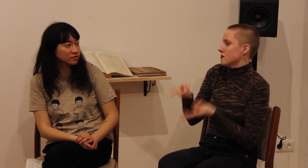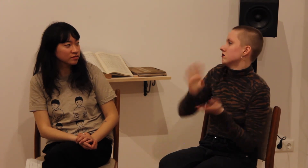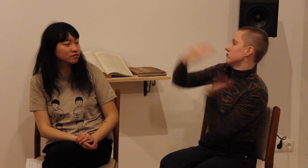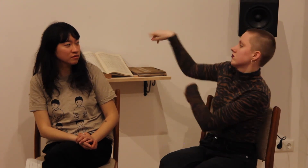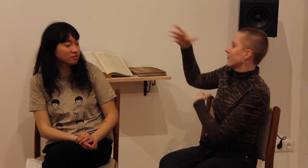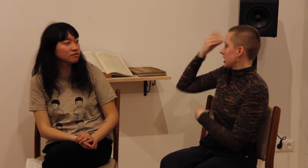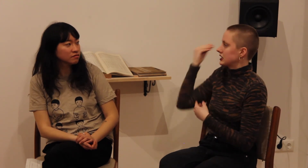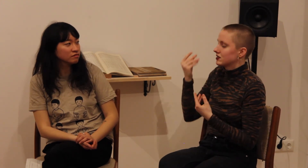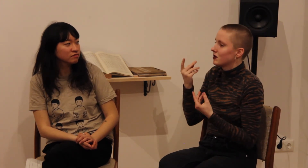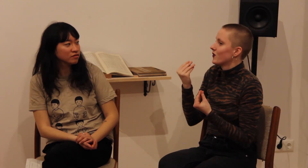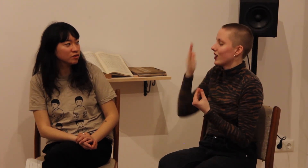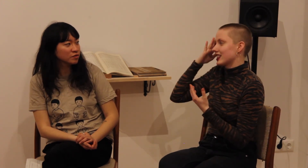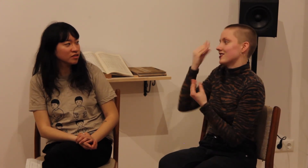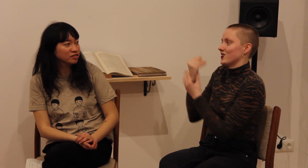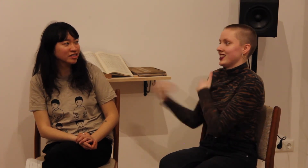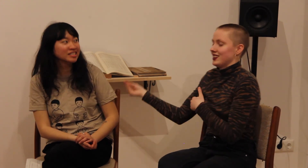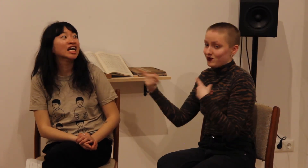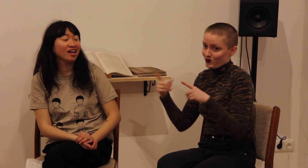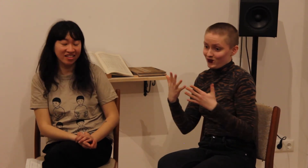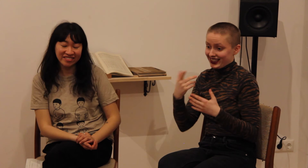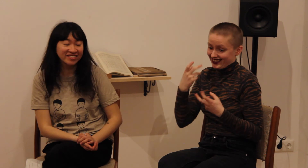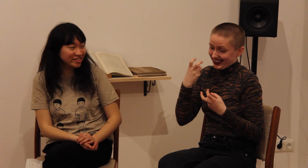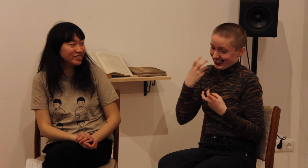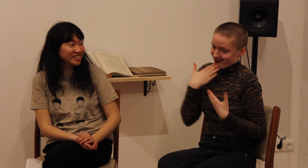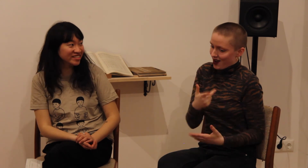In meinem Alltag gebärde ich auch und ich versuche einfach diese Zeit zurückzulassen.